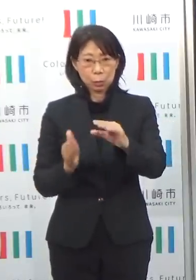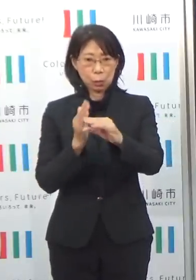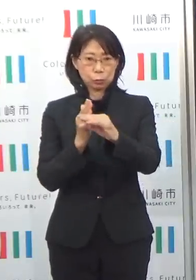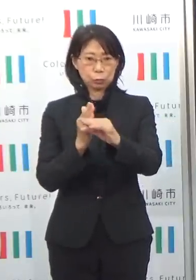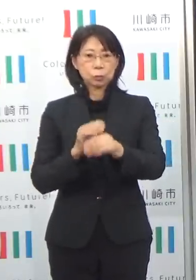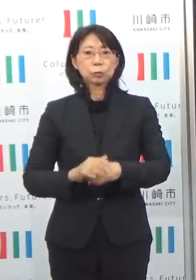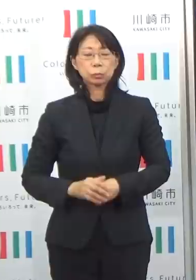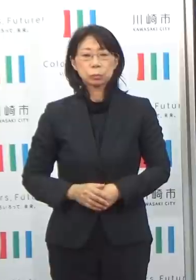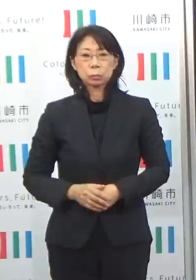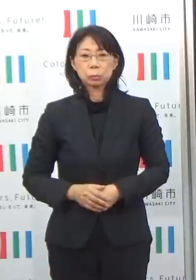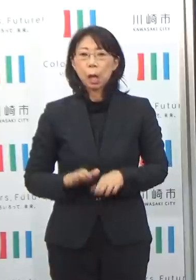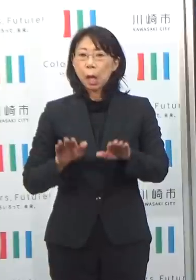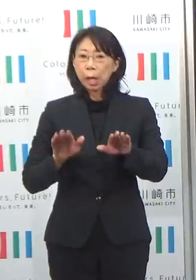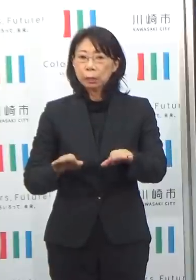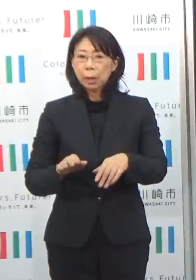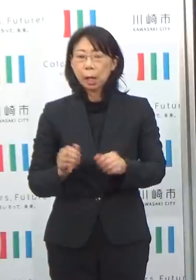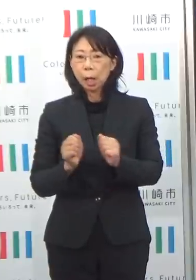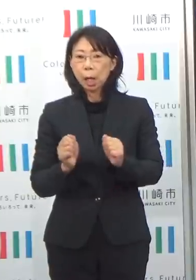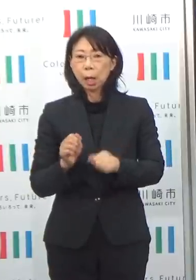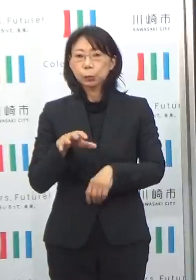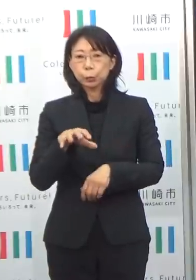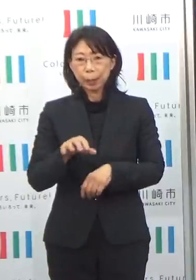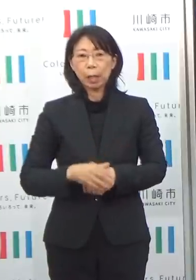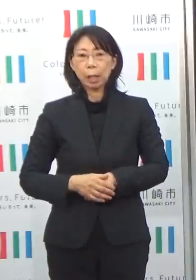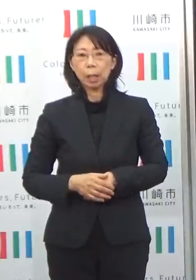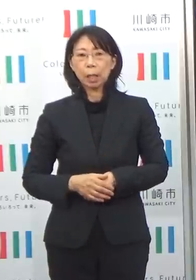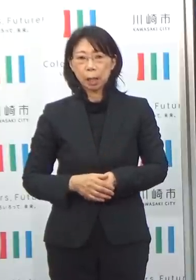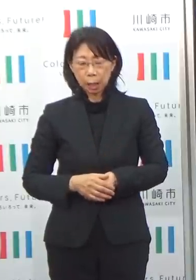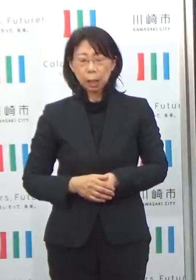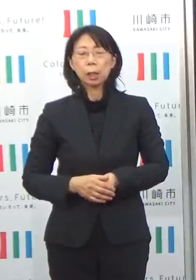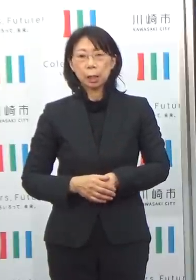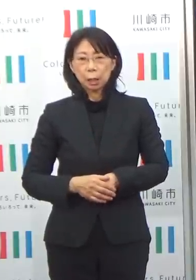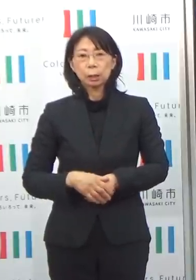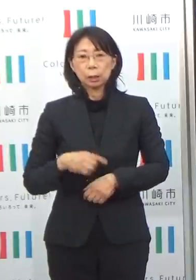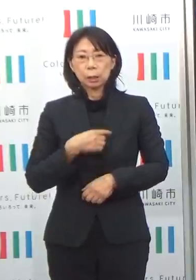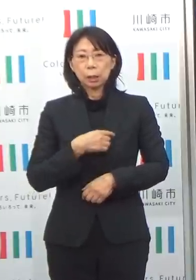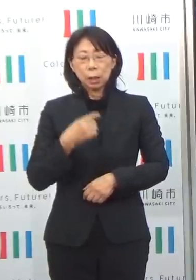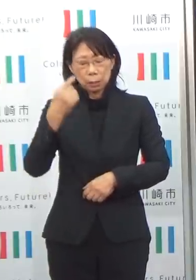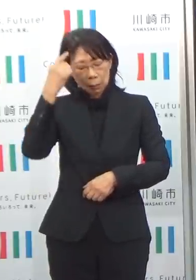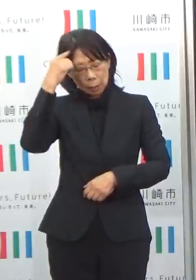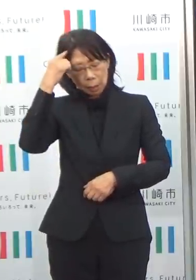この時期冬場は、心疾患でありますとか脳疾患ですとか